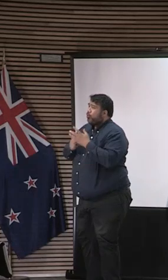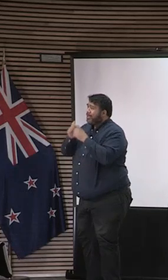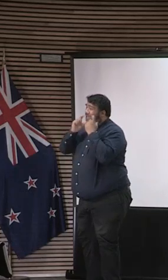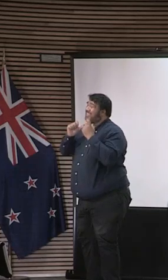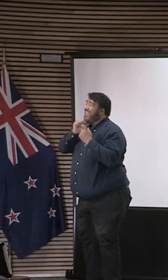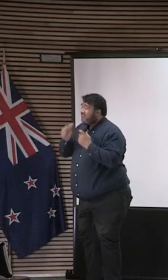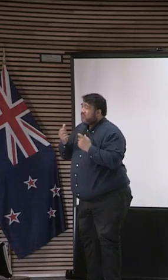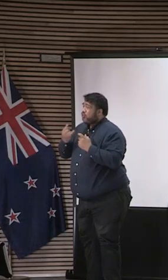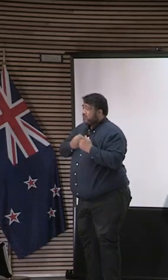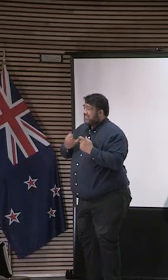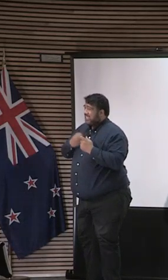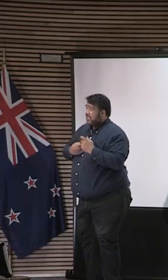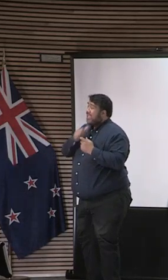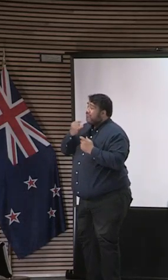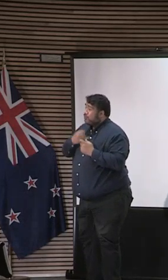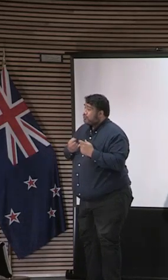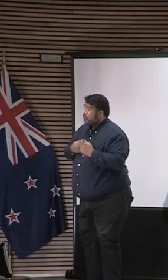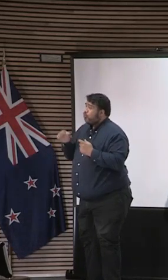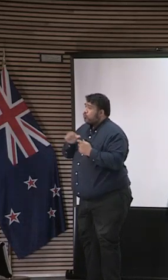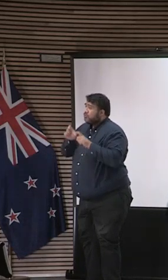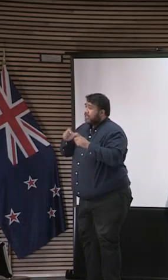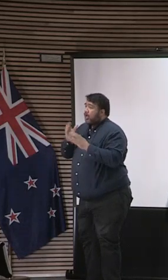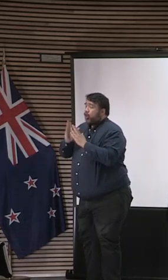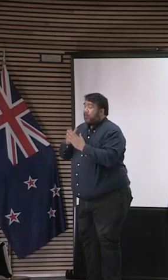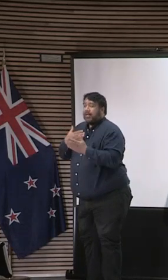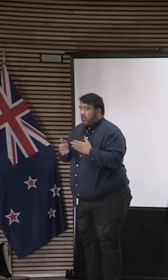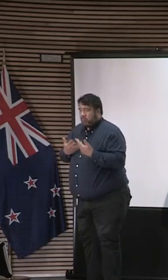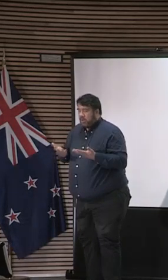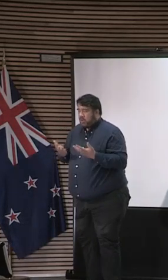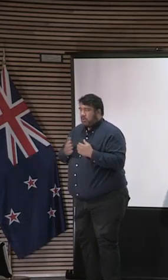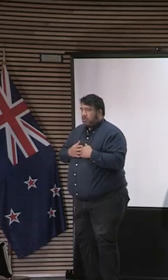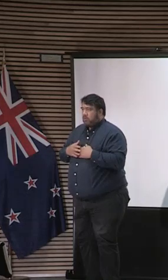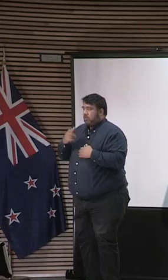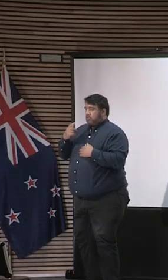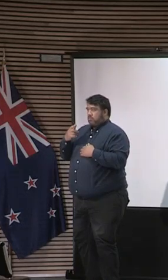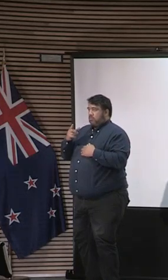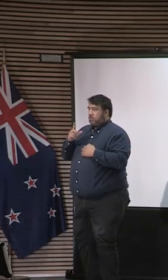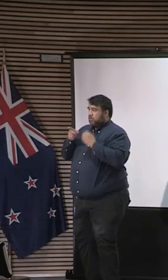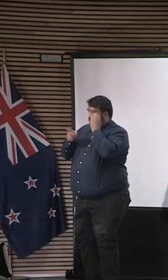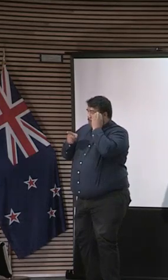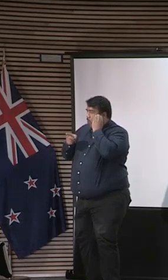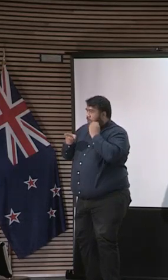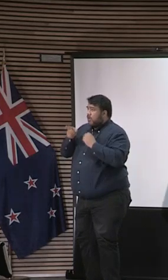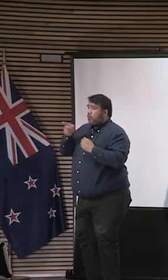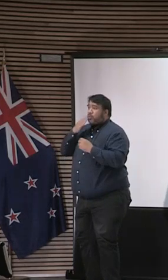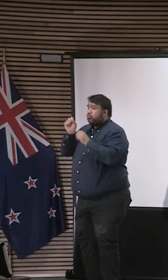whakakakahu ratou i nga kanohi PPE? DR ASHLEY BLOOMFIELD: Ehara